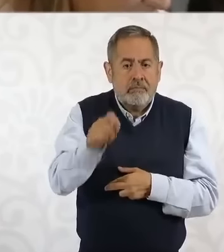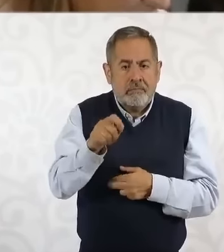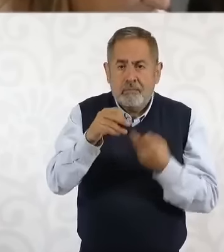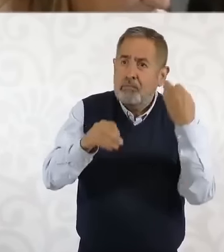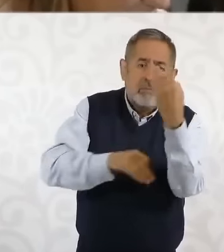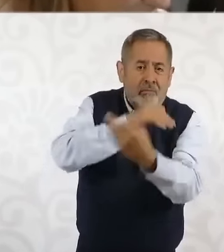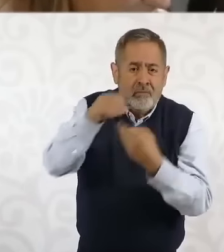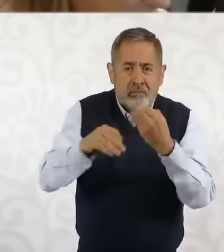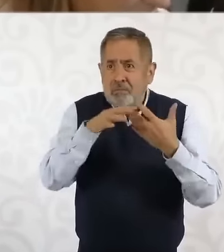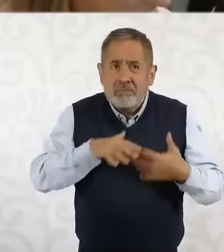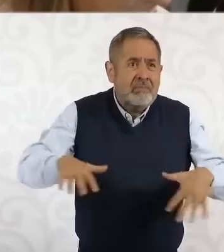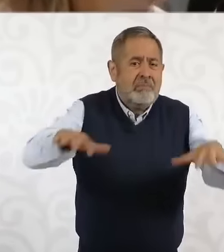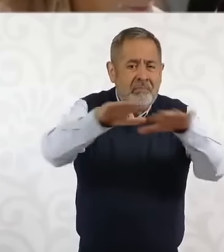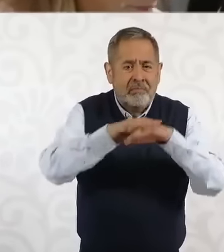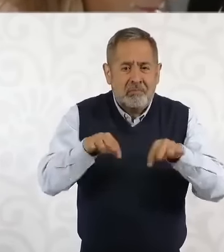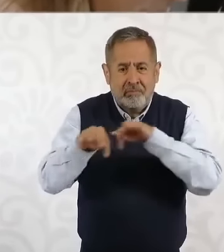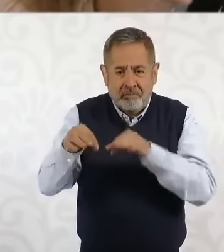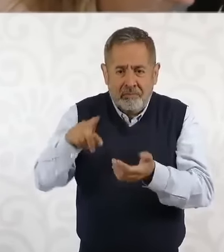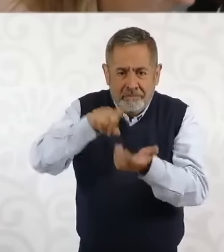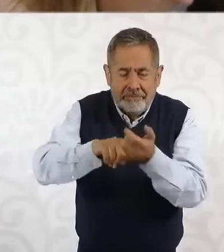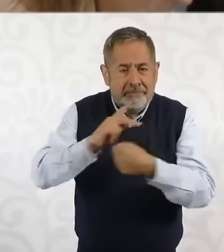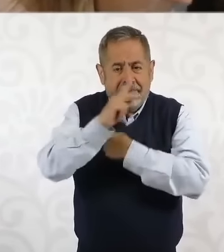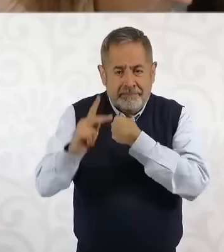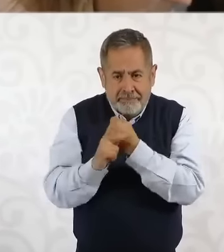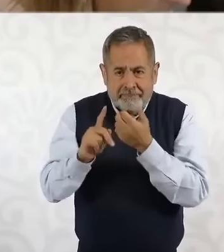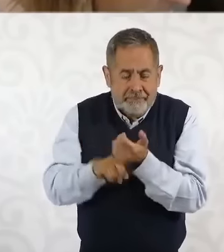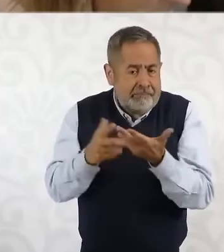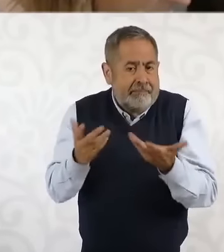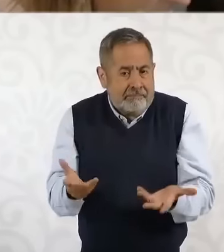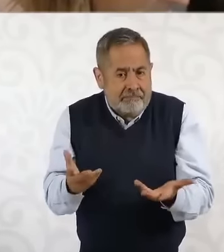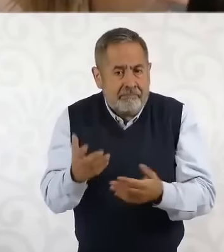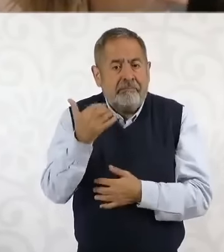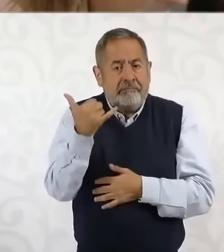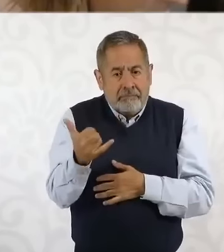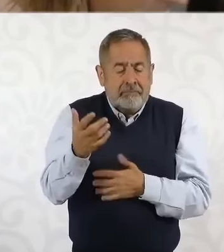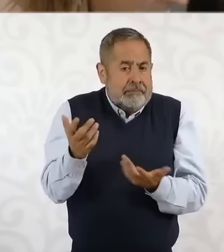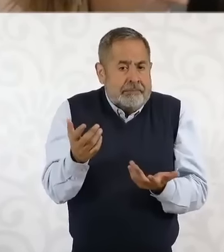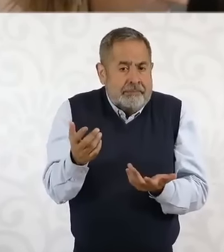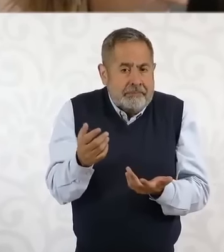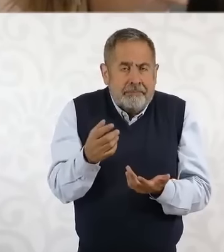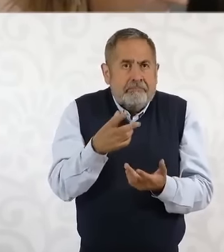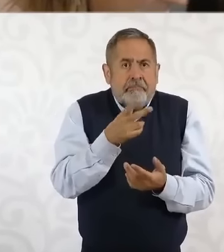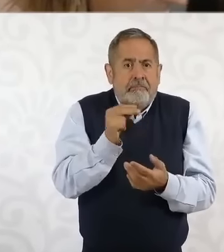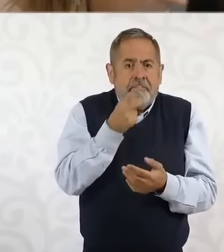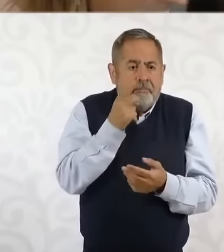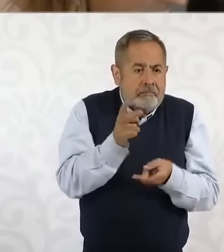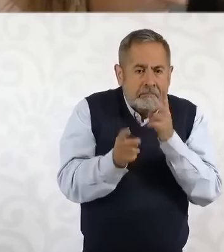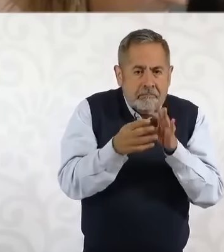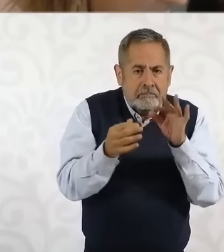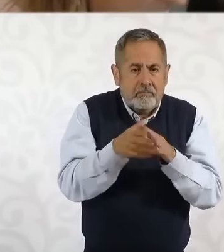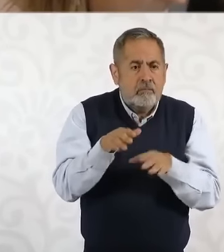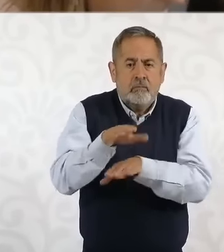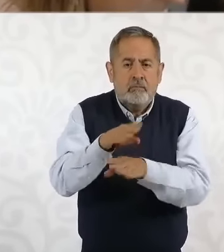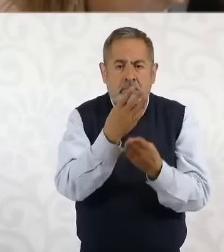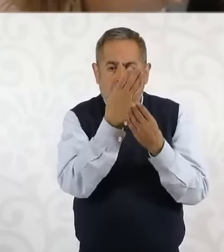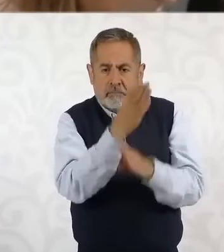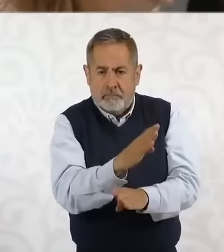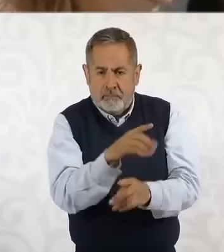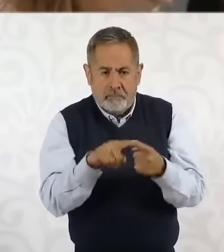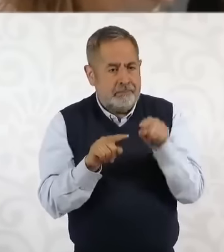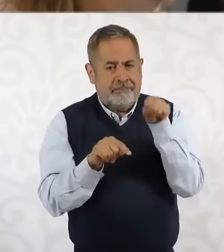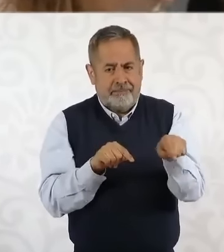trabajadores públicos que hay en el país. Sí. y y no se habla de los bancos de la banca que son los